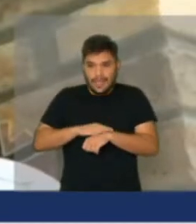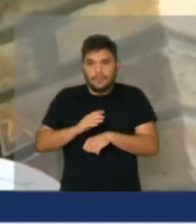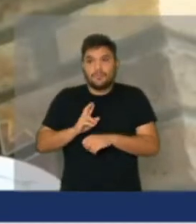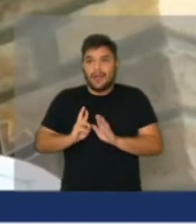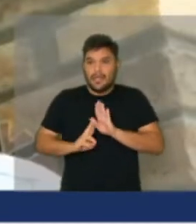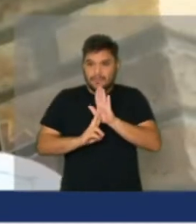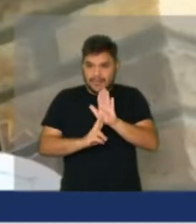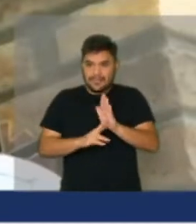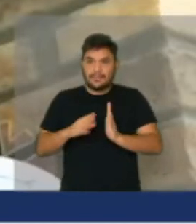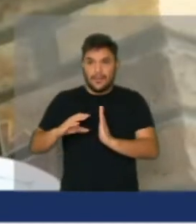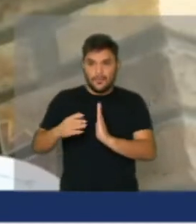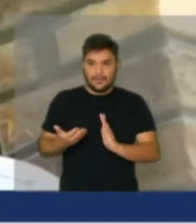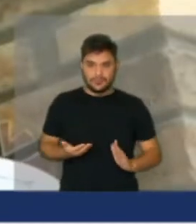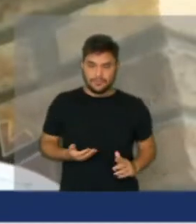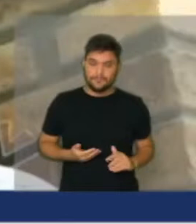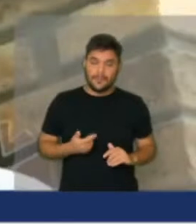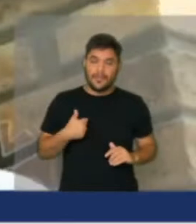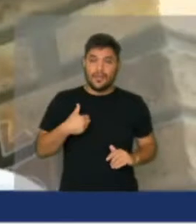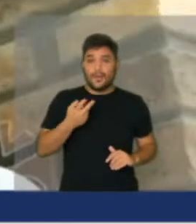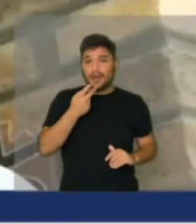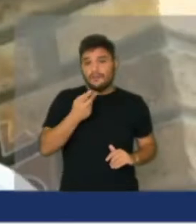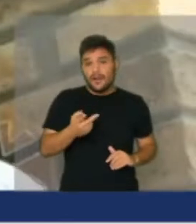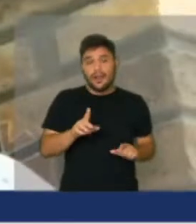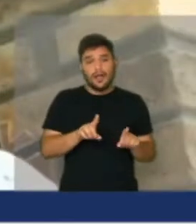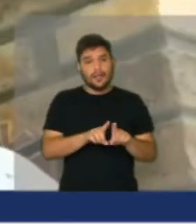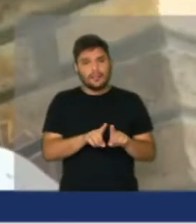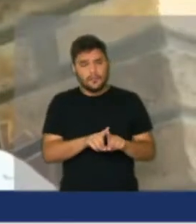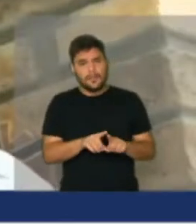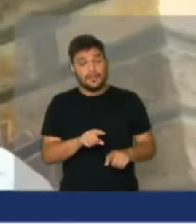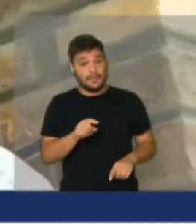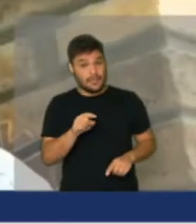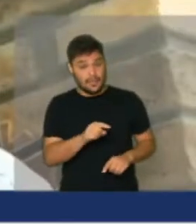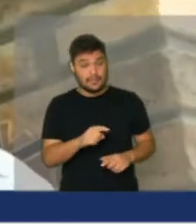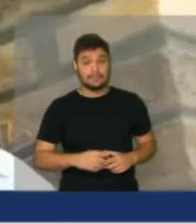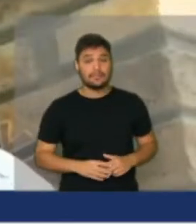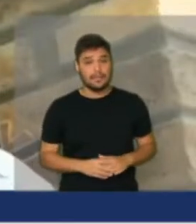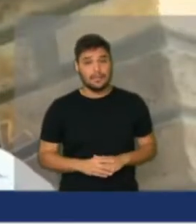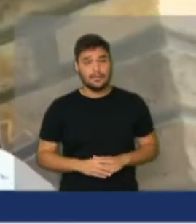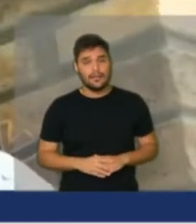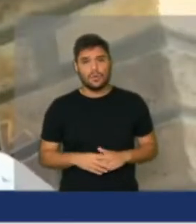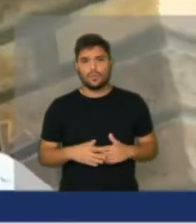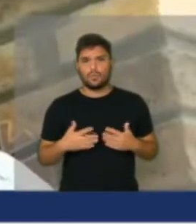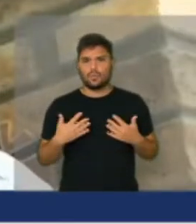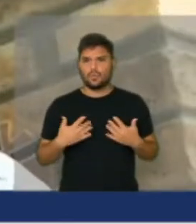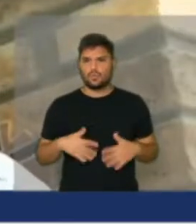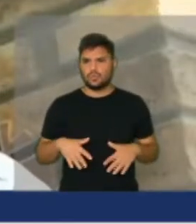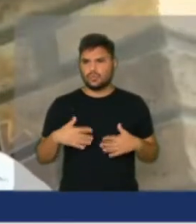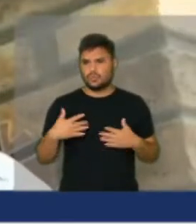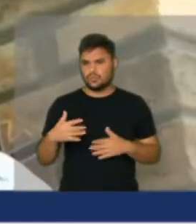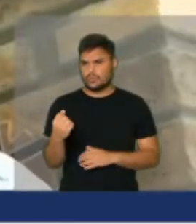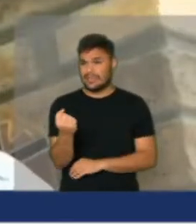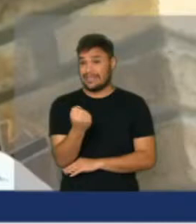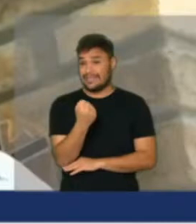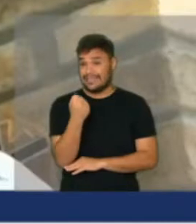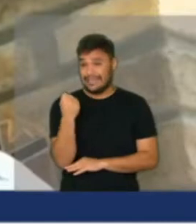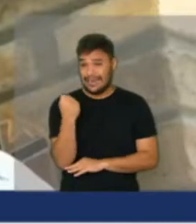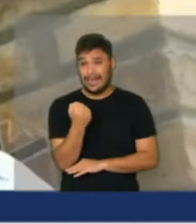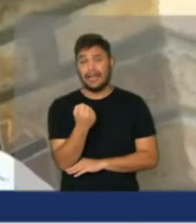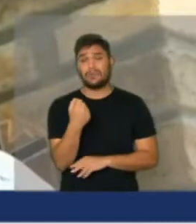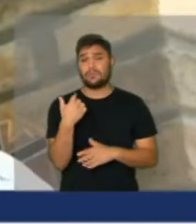TAMBÉM FALAR SOBRE ESTE QUE É O GRANDE ESCÂNDALO, E MAIS UM GRANDE ESCÂNDALO DO